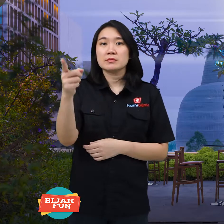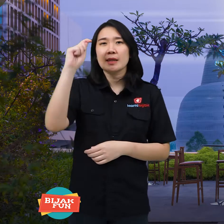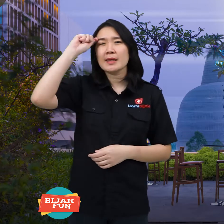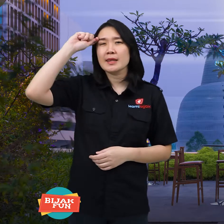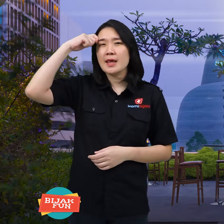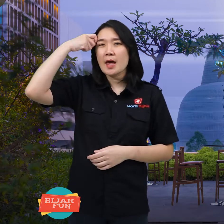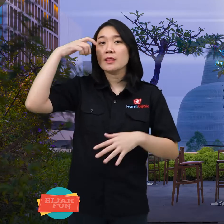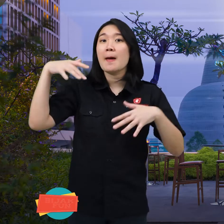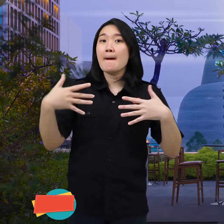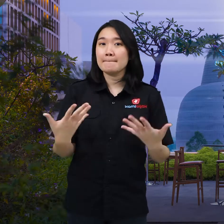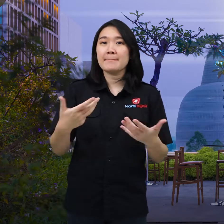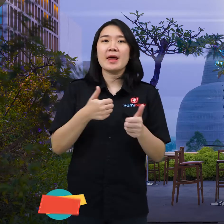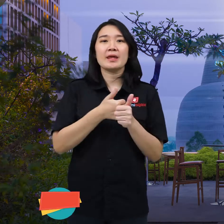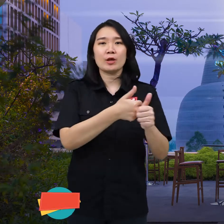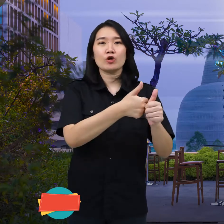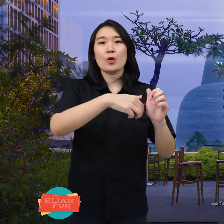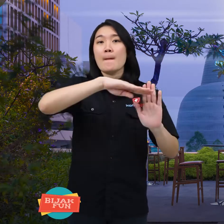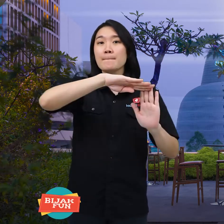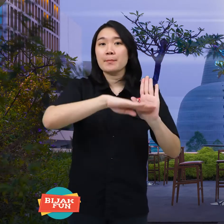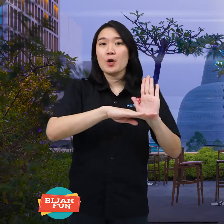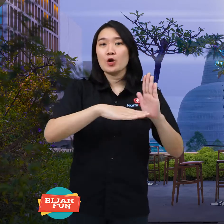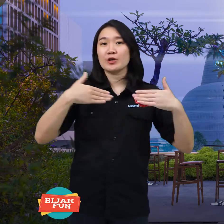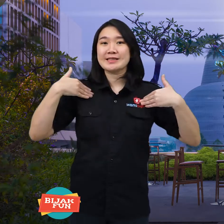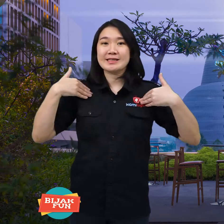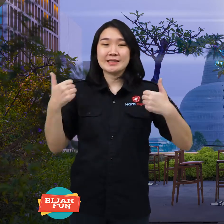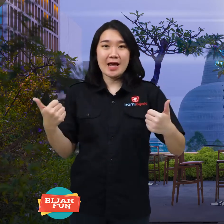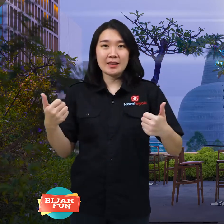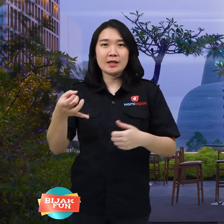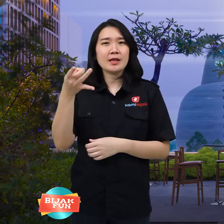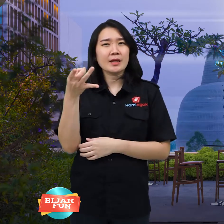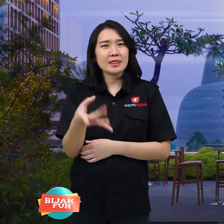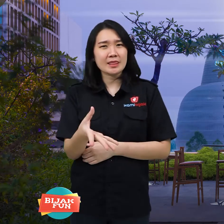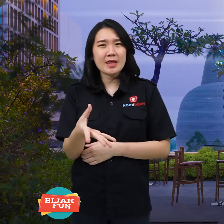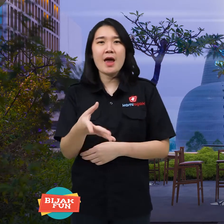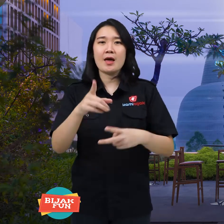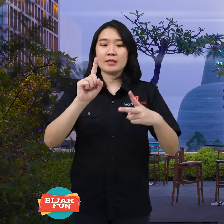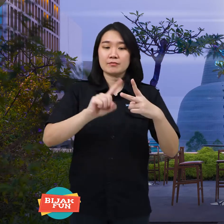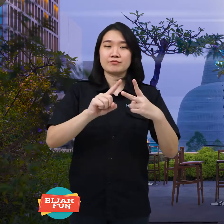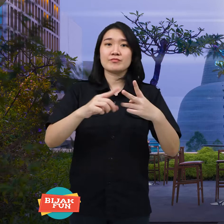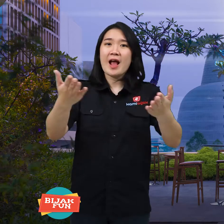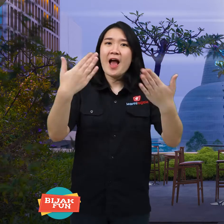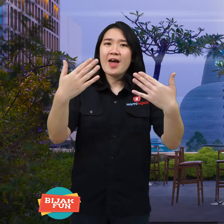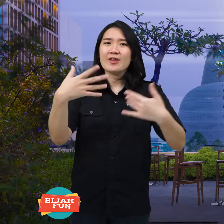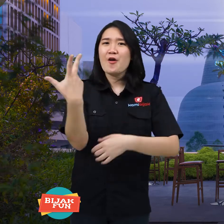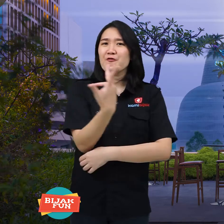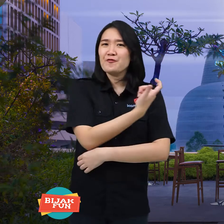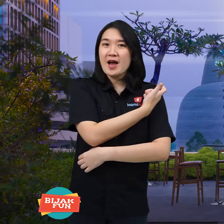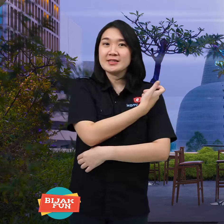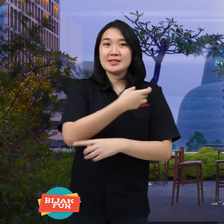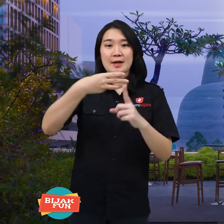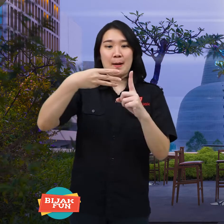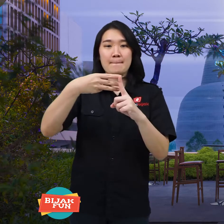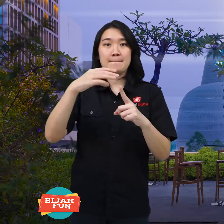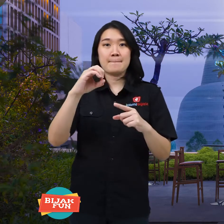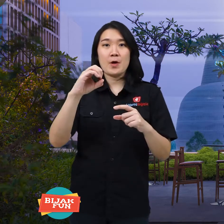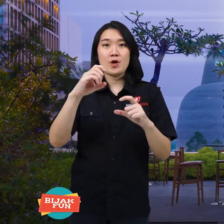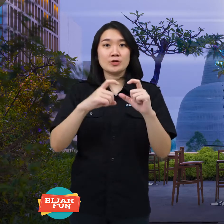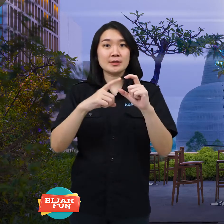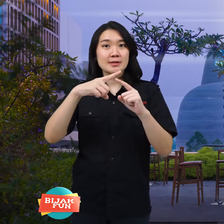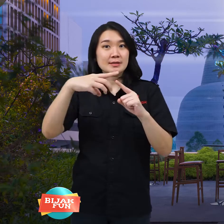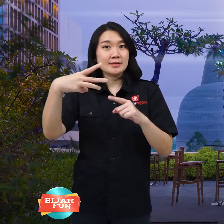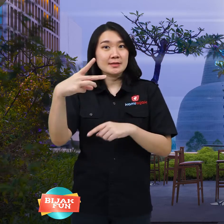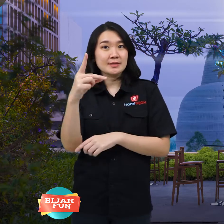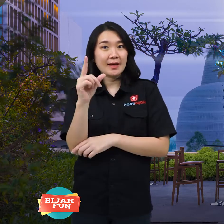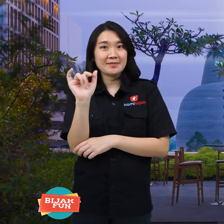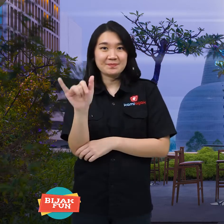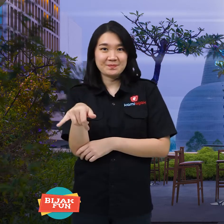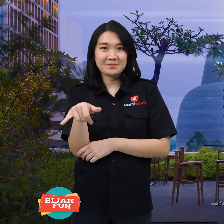ingat kalian tetap taat protokol kesehatan dengan ketat dan segera divaksin booster ya.